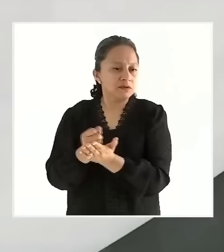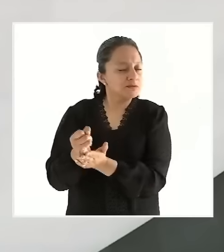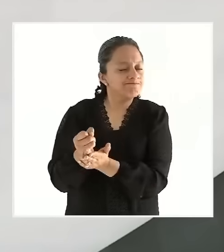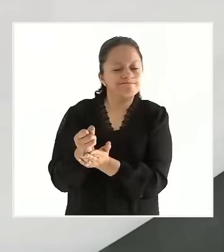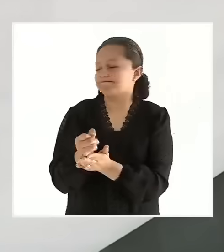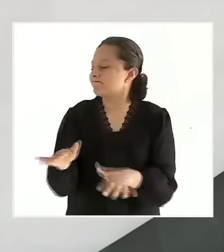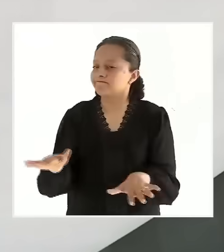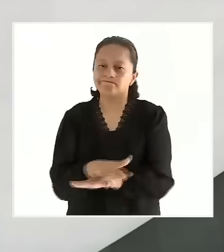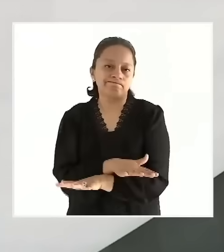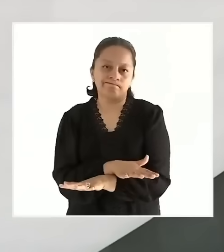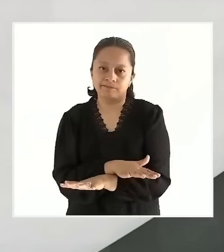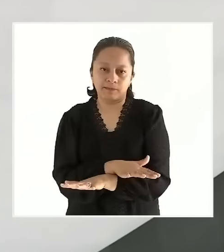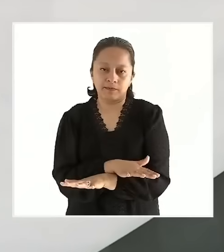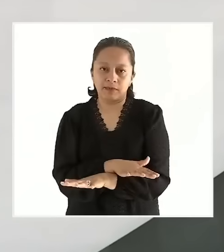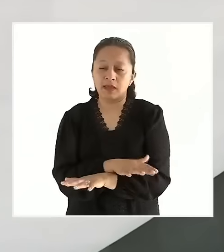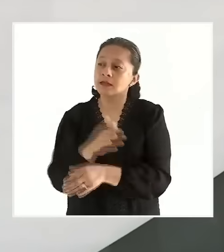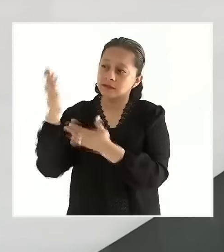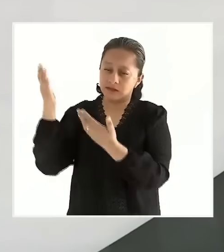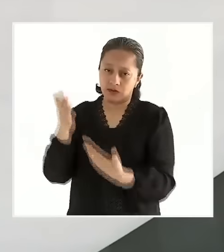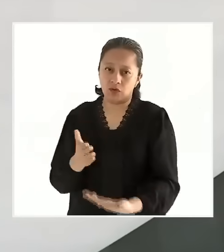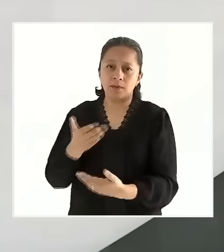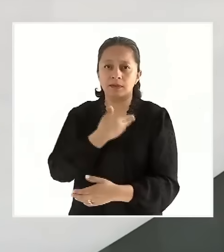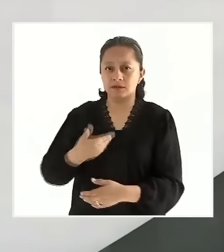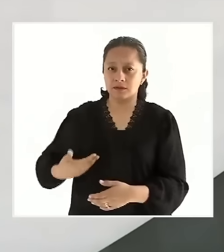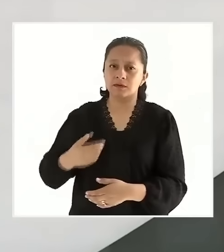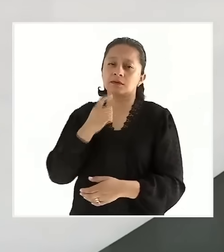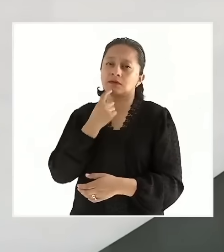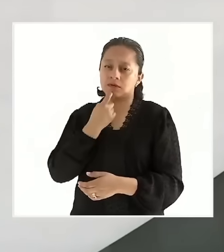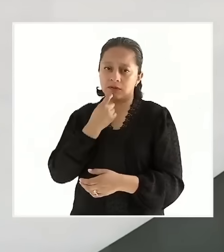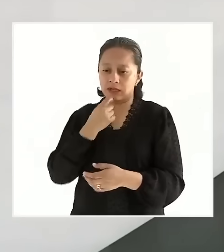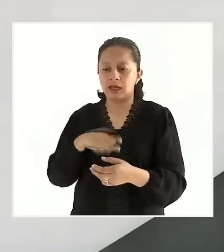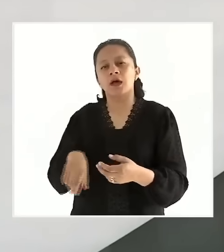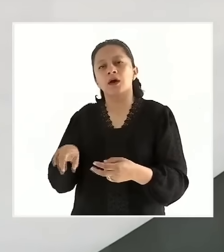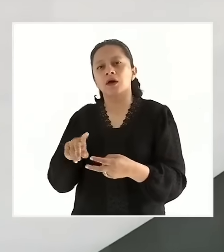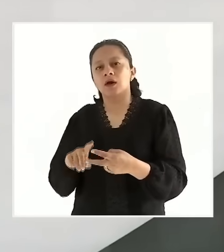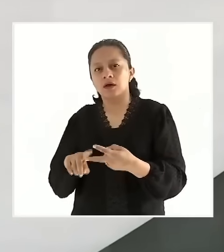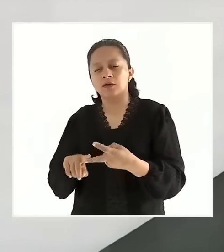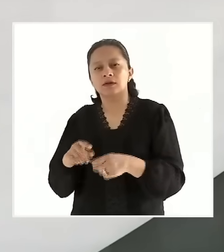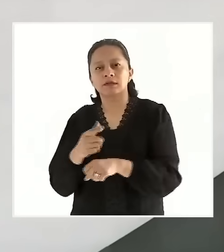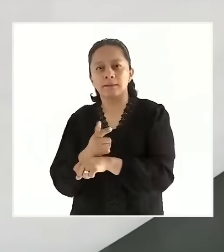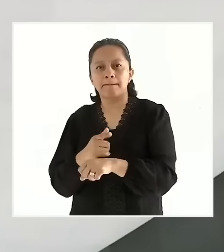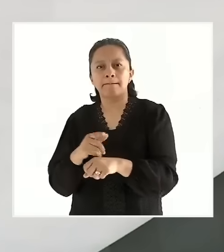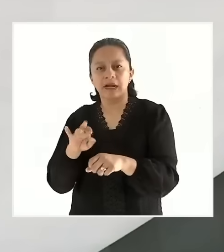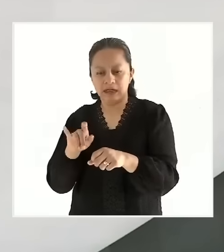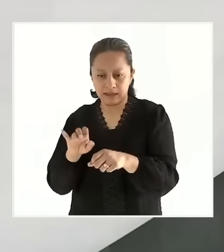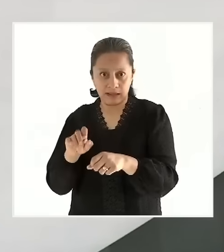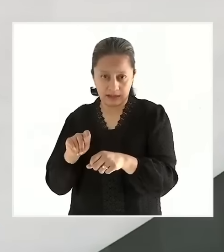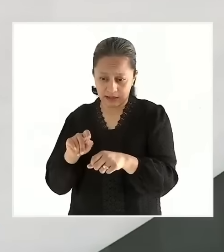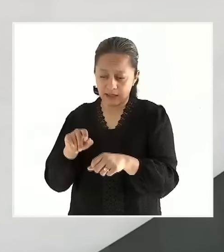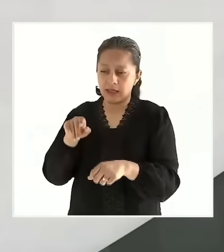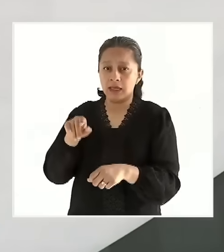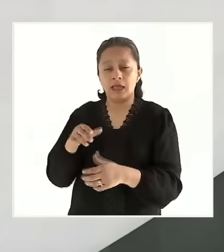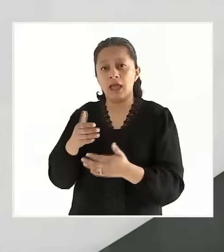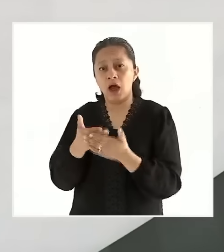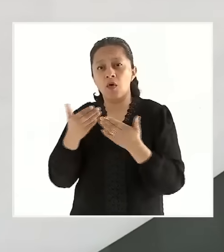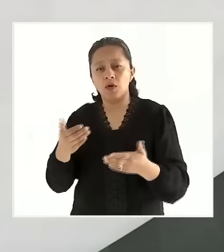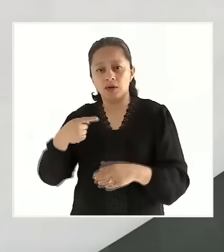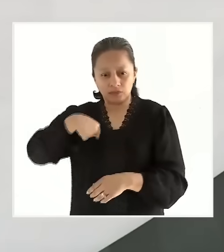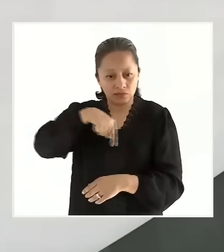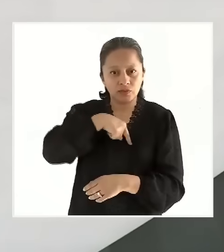Llegó el presidente López Obrador, el licenciado Bartlet aquí a la CFE y ahora nosotros en el 2024.